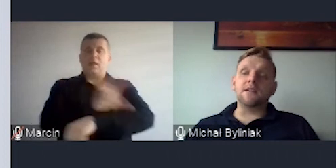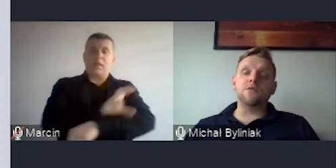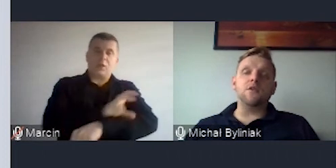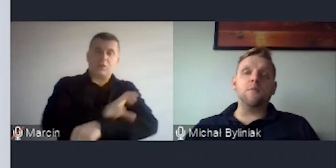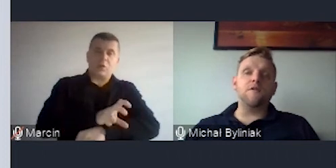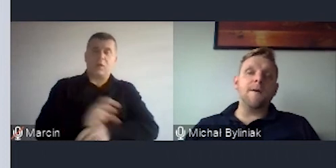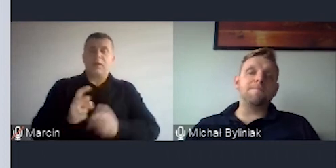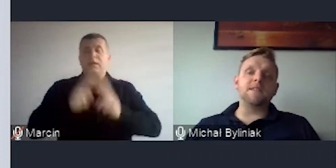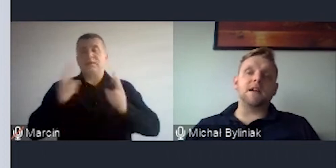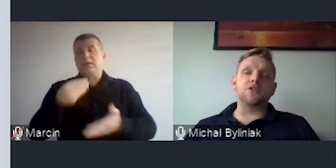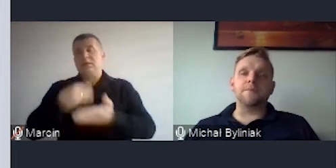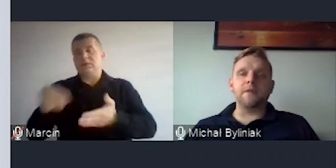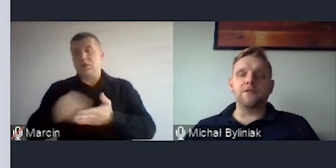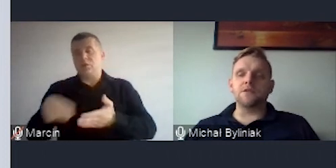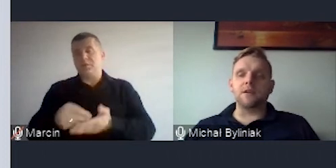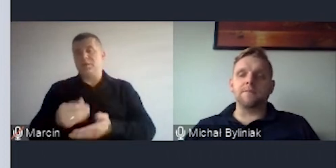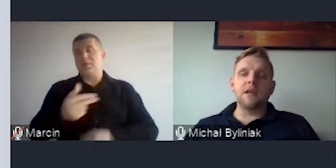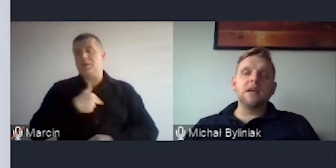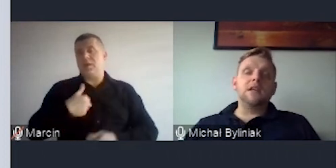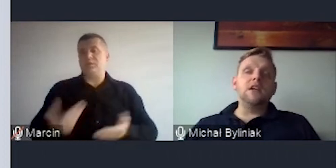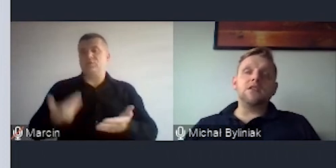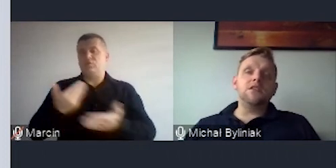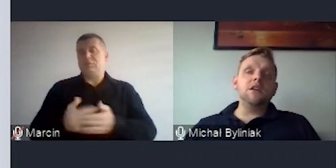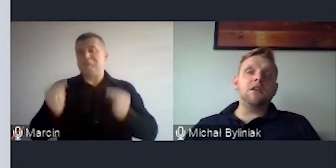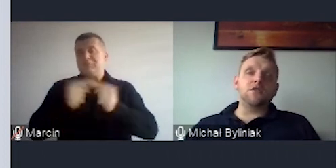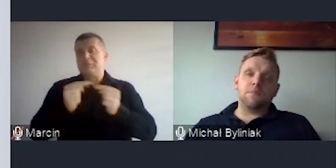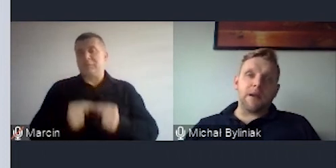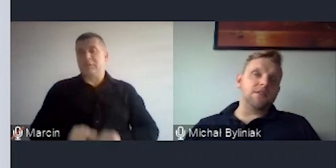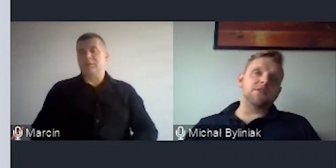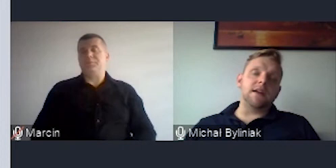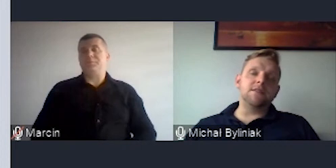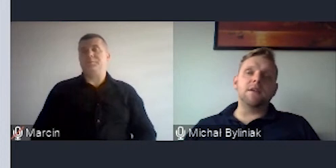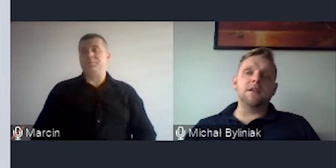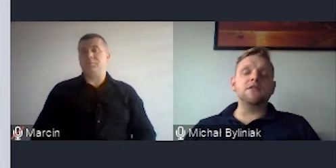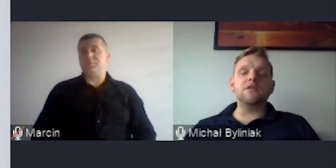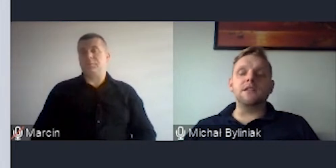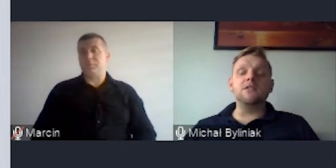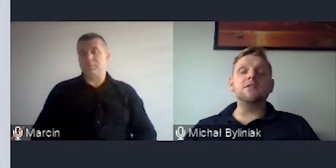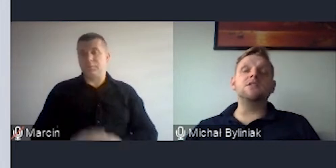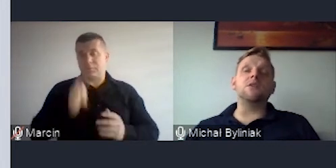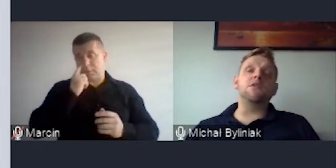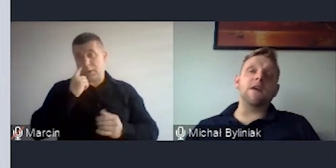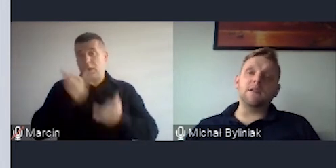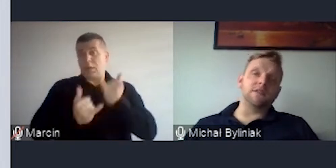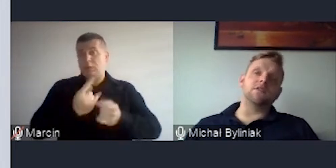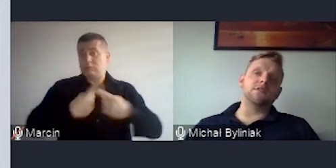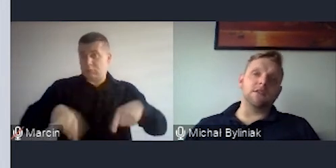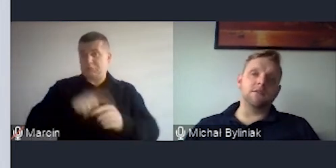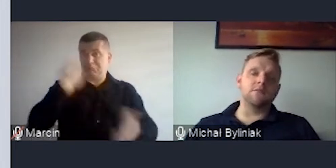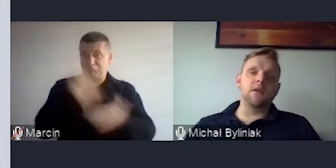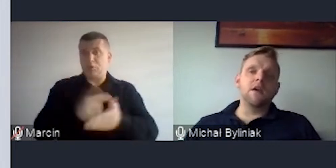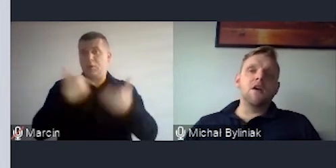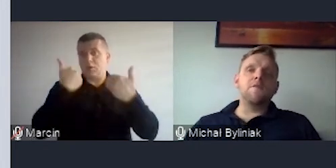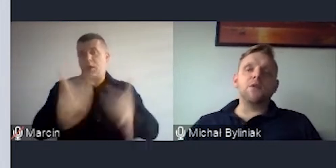zakresu zakupów z naszym wnioskiem. Jeśli będzie to zrealizowane to dostaniecie zryczałtowane wynagrodzenie.